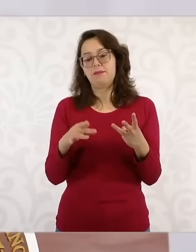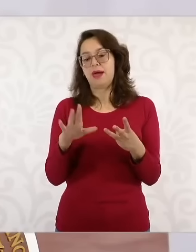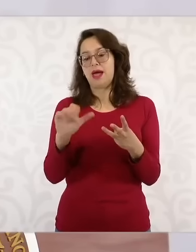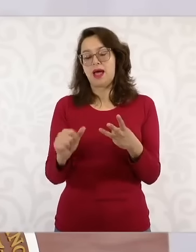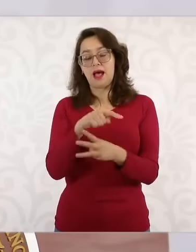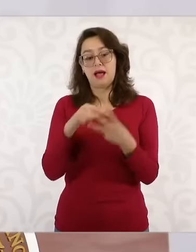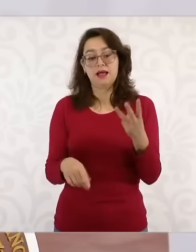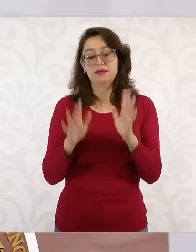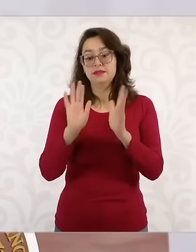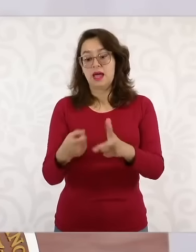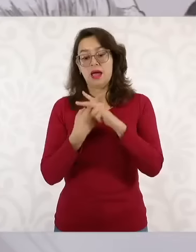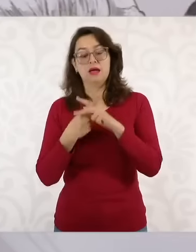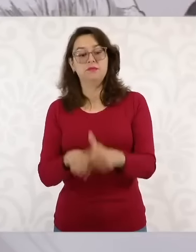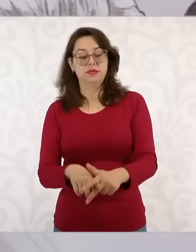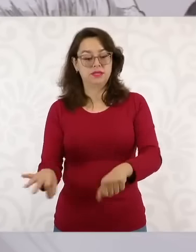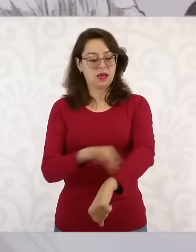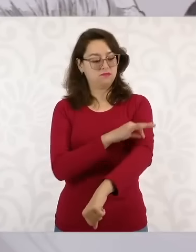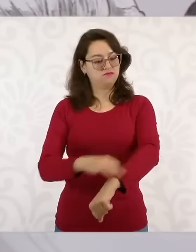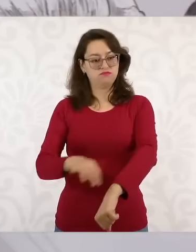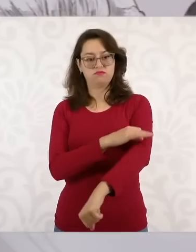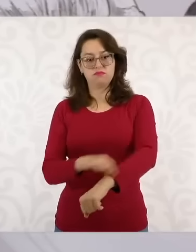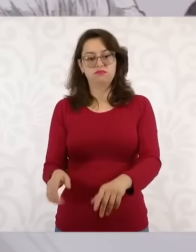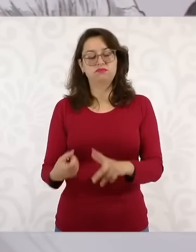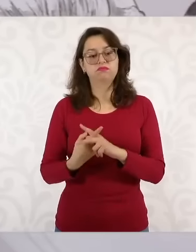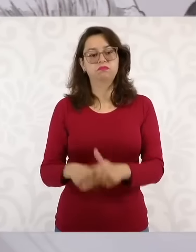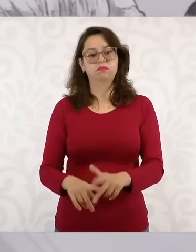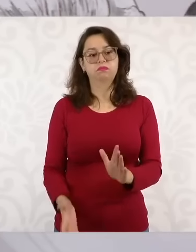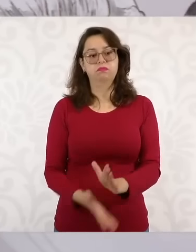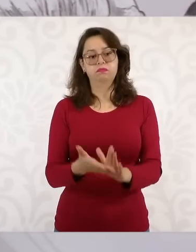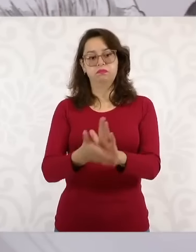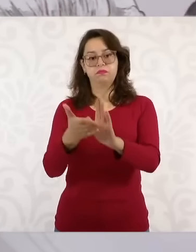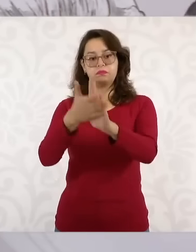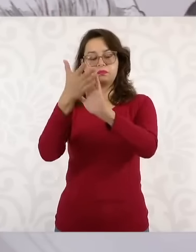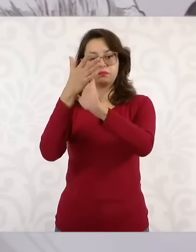para ya arrancar la construcción de estas cuatro plantas y la que faltaría que es la de Los Cabos,